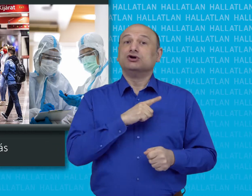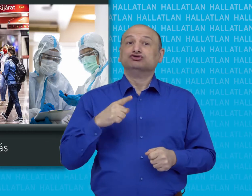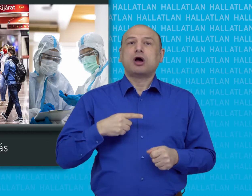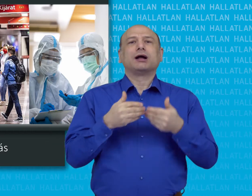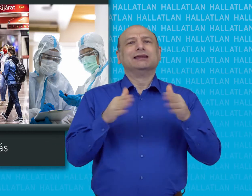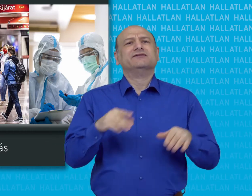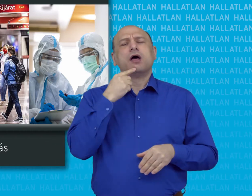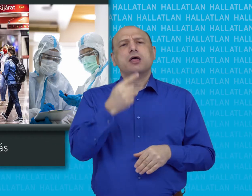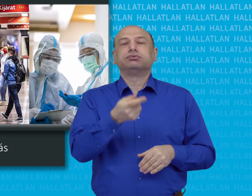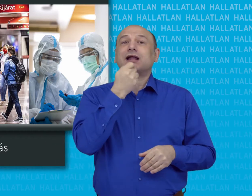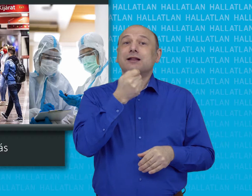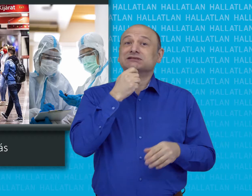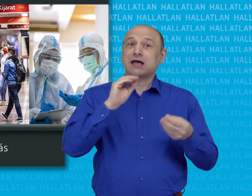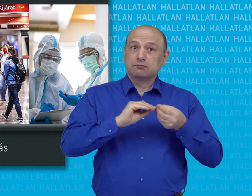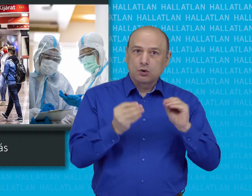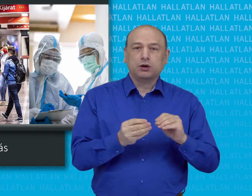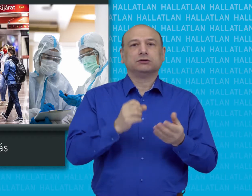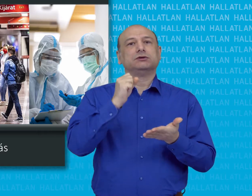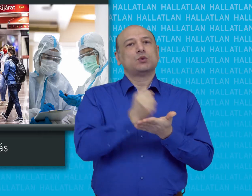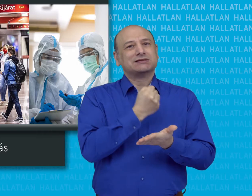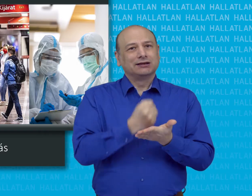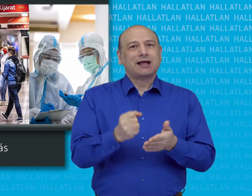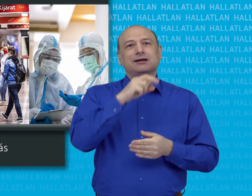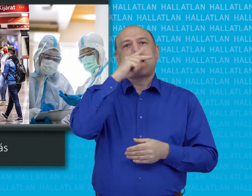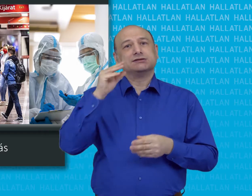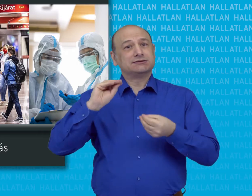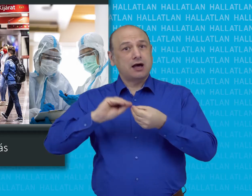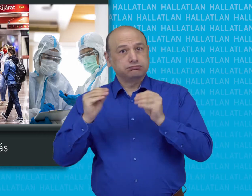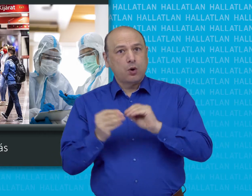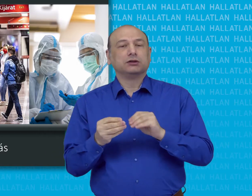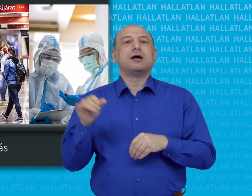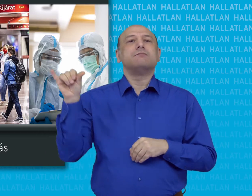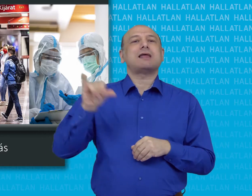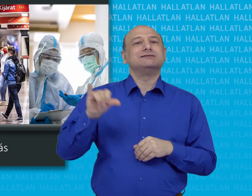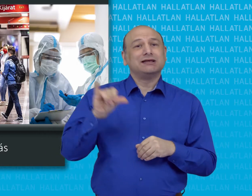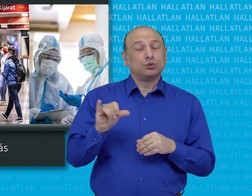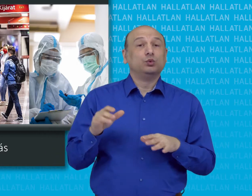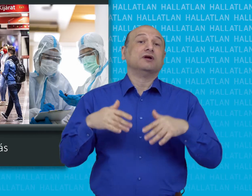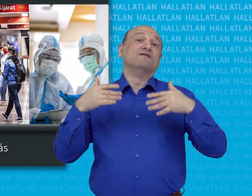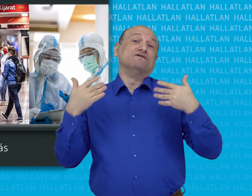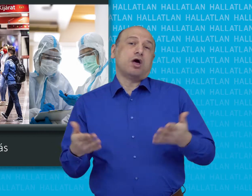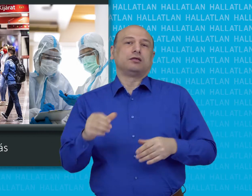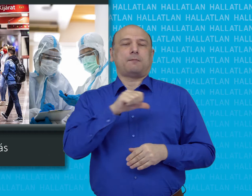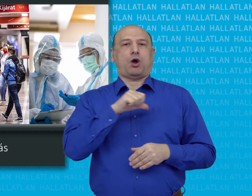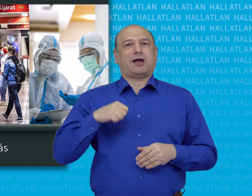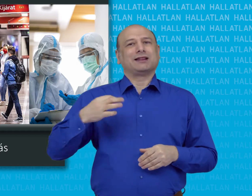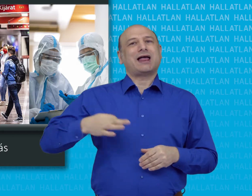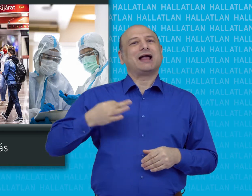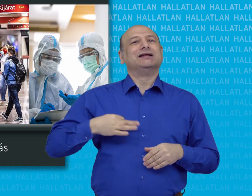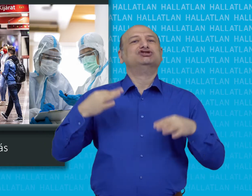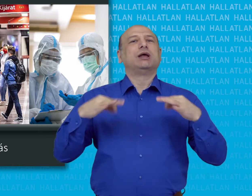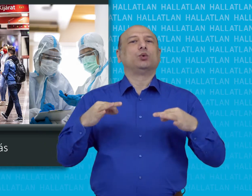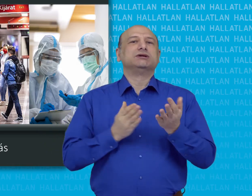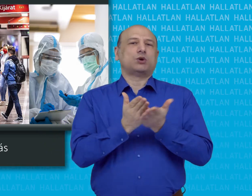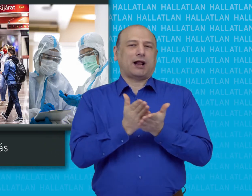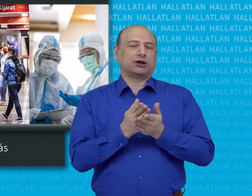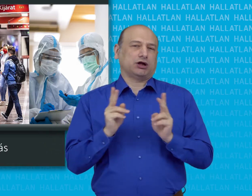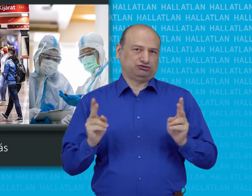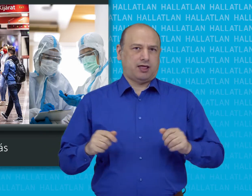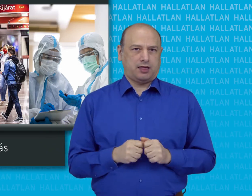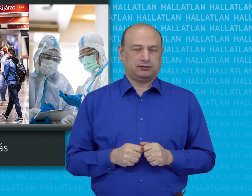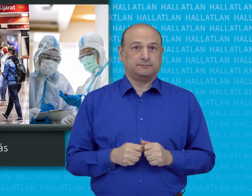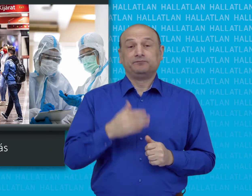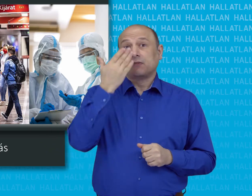csak az élelmiszerboltok, patikák, drogériák és benzinkutak, illetve a magán egészségügyi szolgáltatások lehetnek nyitva.